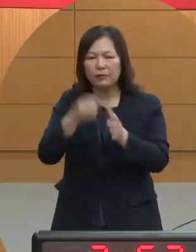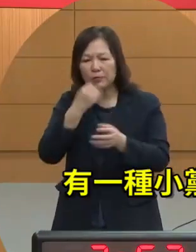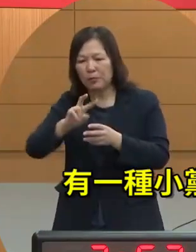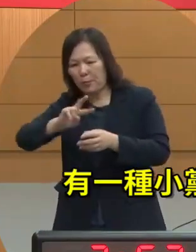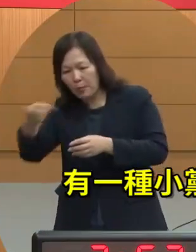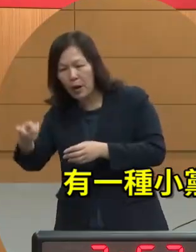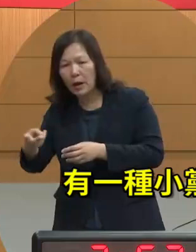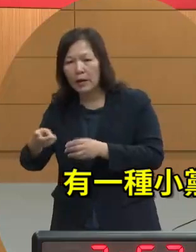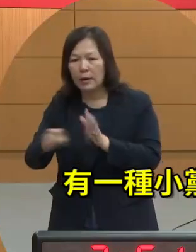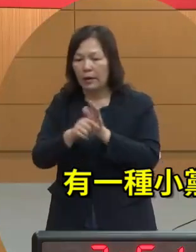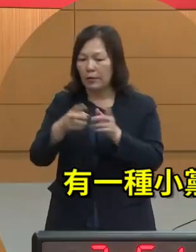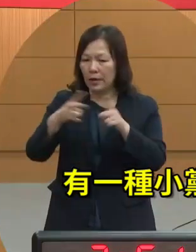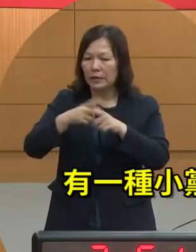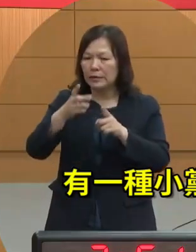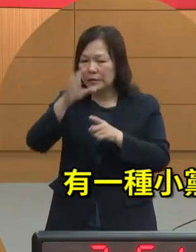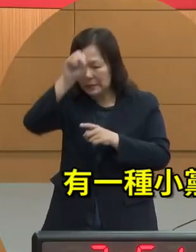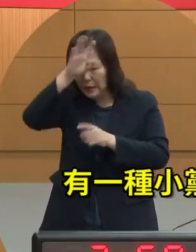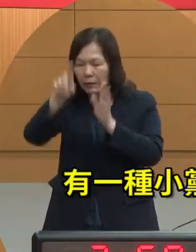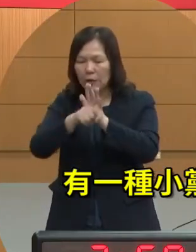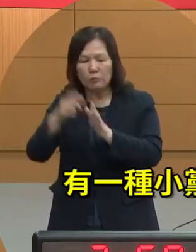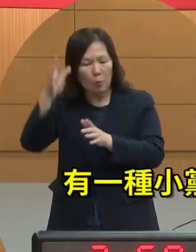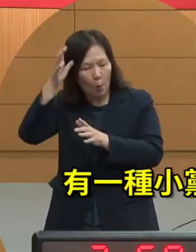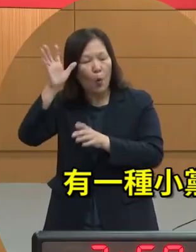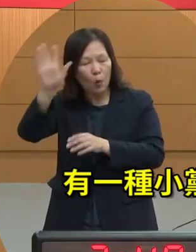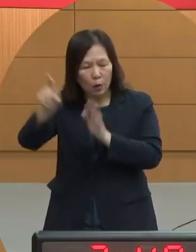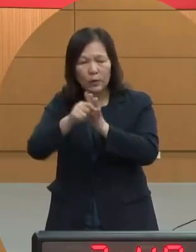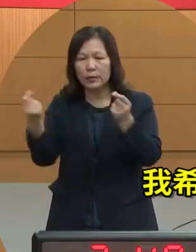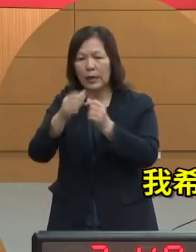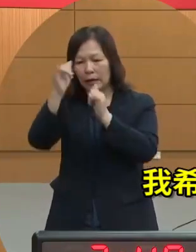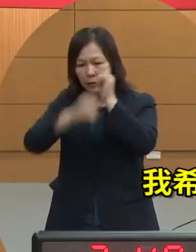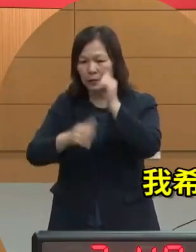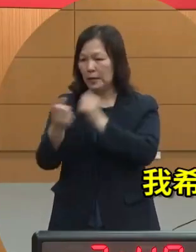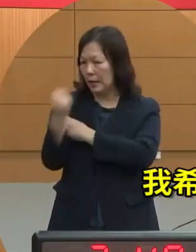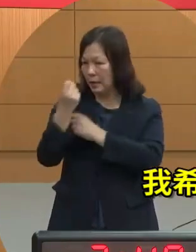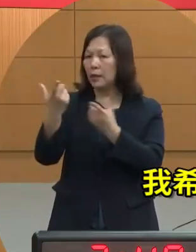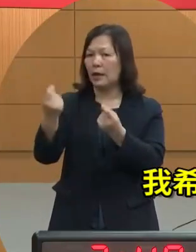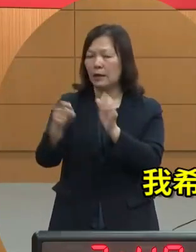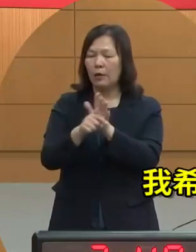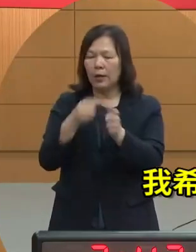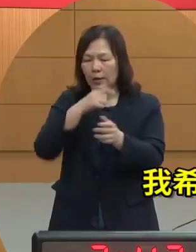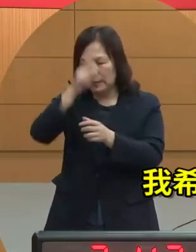有一種小黨是真正有理念的 像時代力量 我希望大家支持這樣的理念